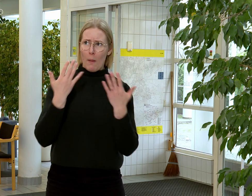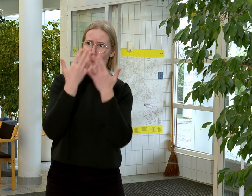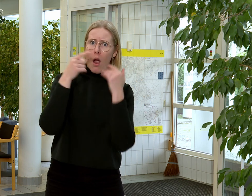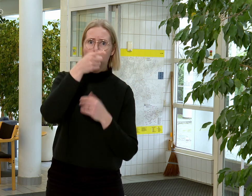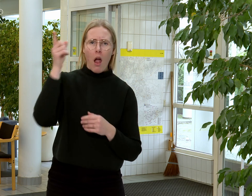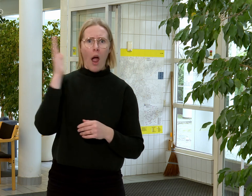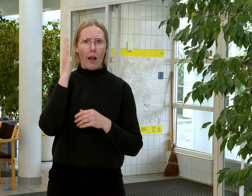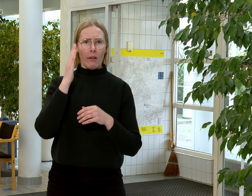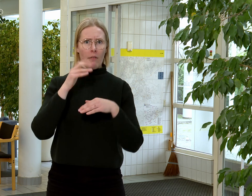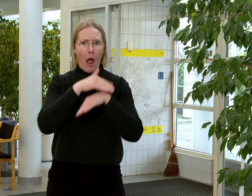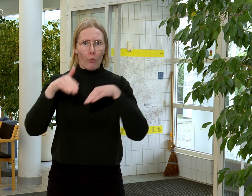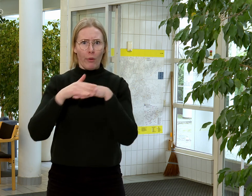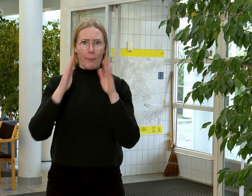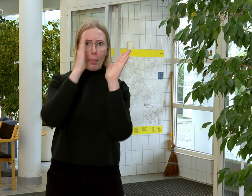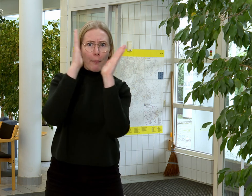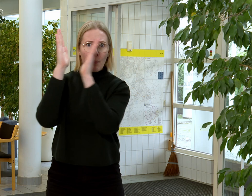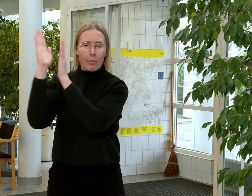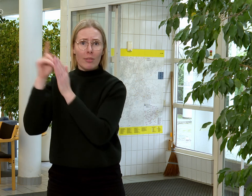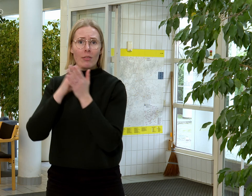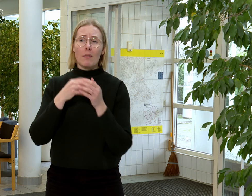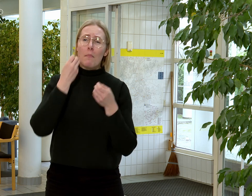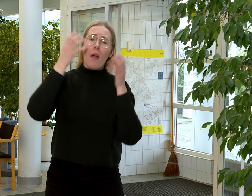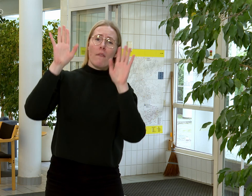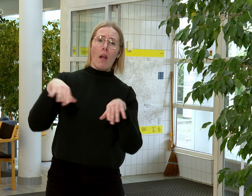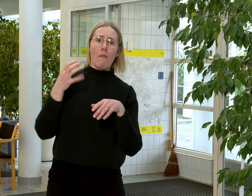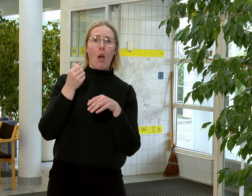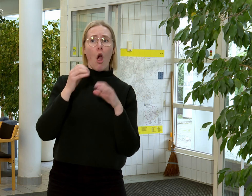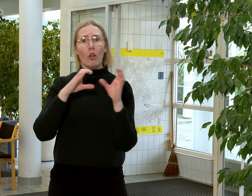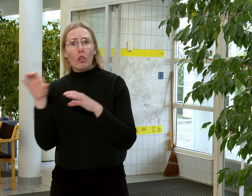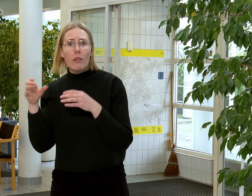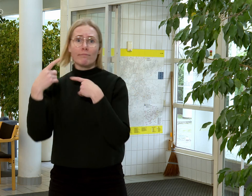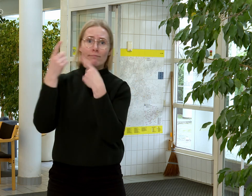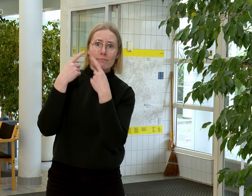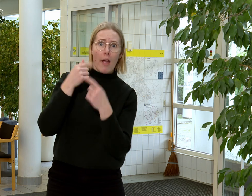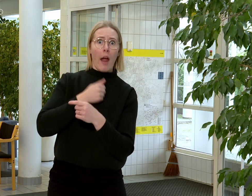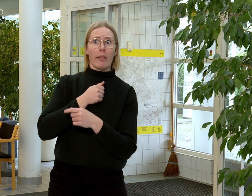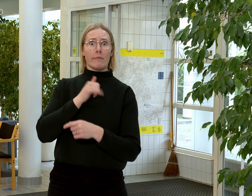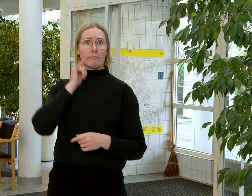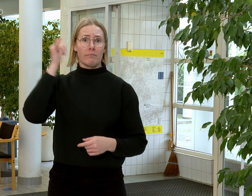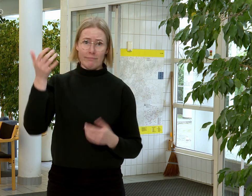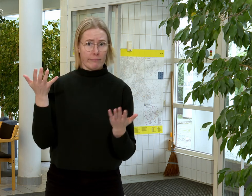kyseisten palveluiden rajallisia palveluaikoja kohtaan. Rajalliset aukioloajat tarkoittavat sitä, ettei tärkeitä asioita ole mahdollista -